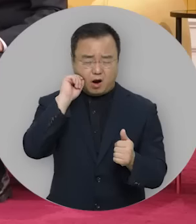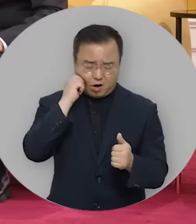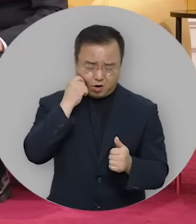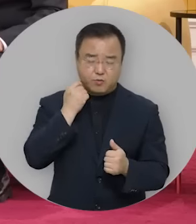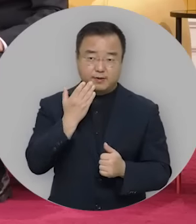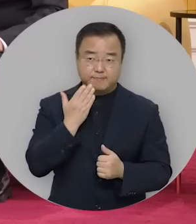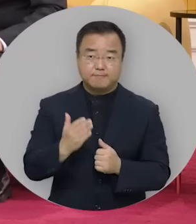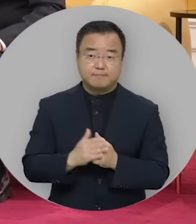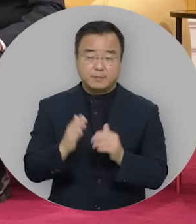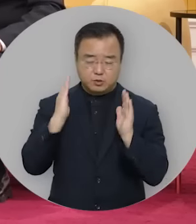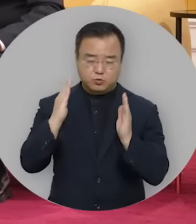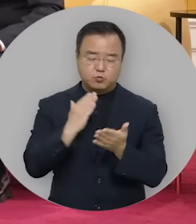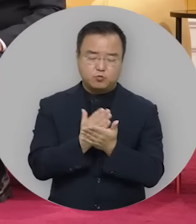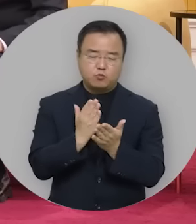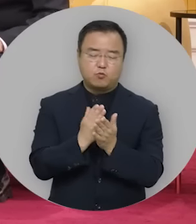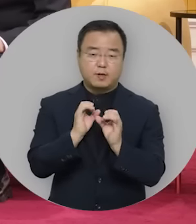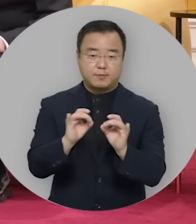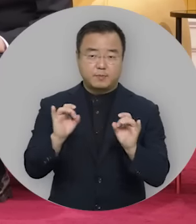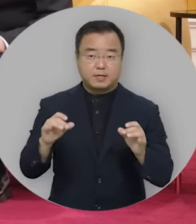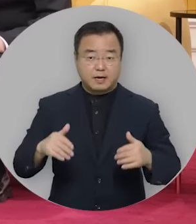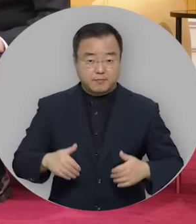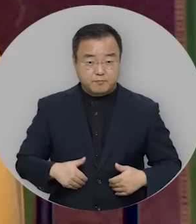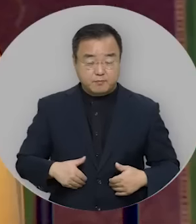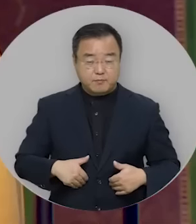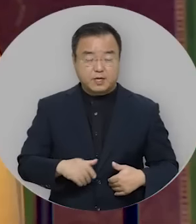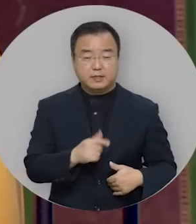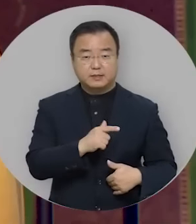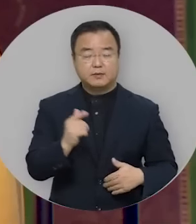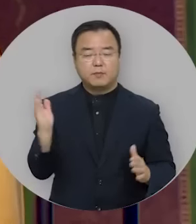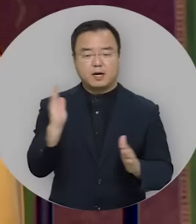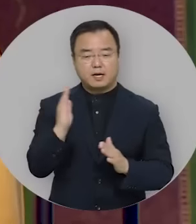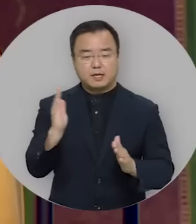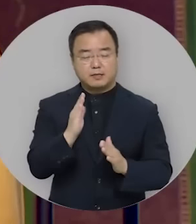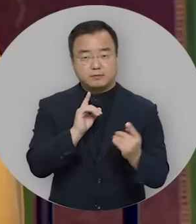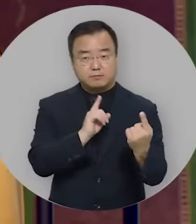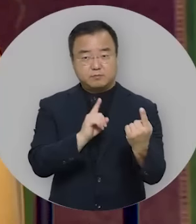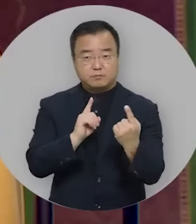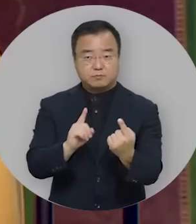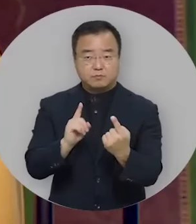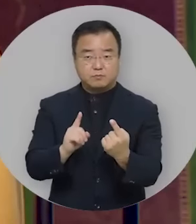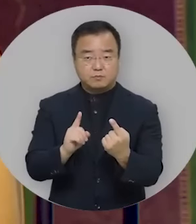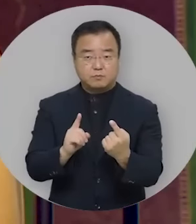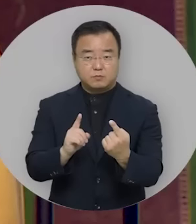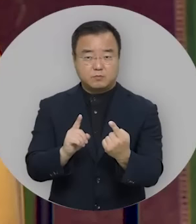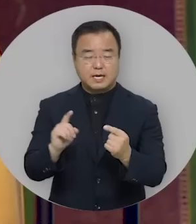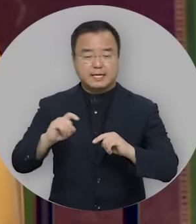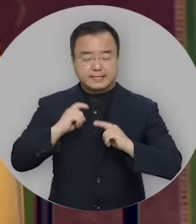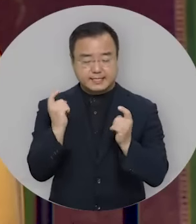교과별로 필요한 분야를 학생에 따라서 개별화교육지원팀 회의를 거쳐서